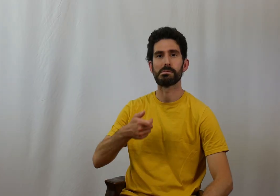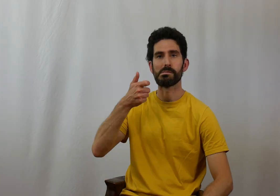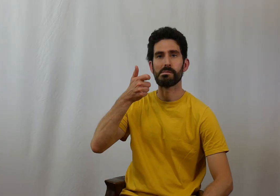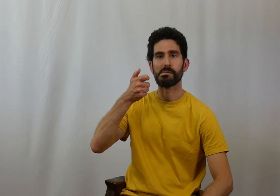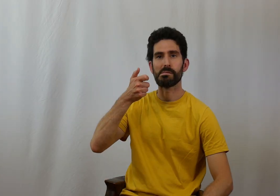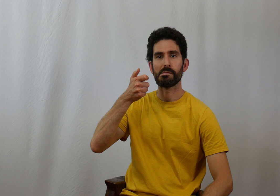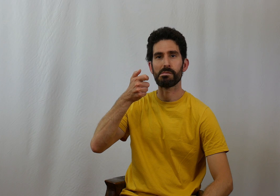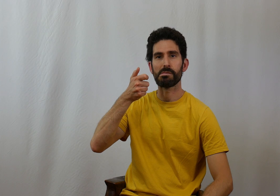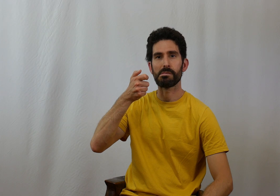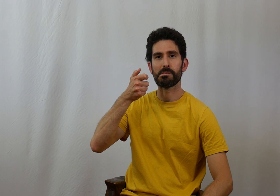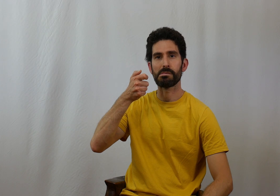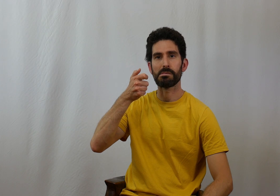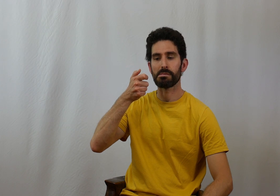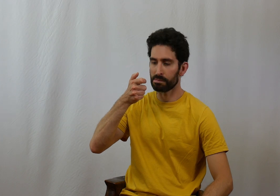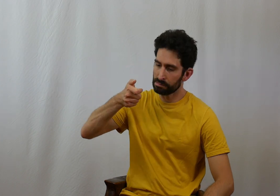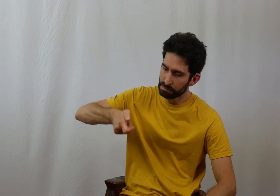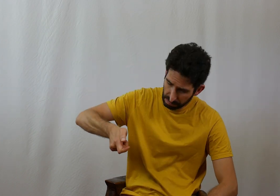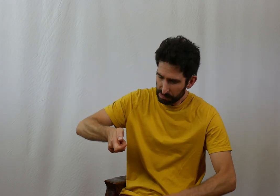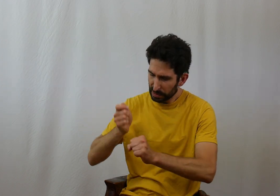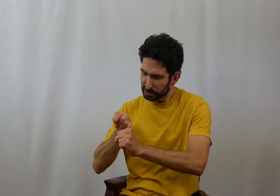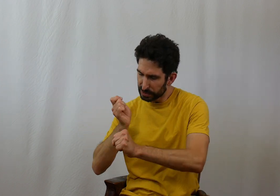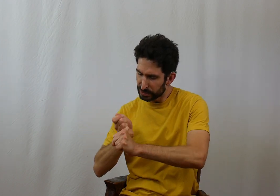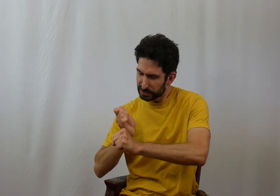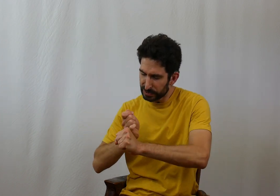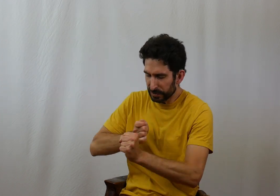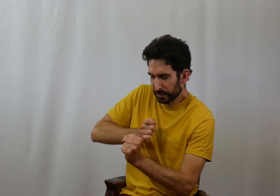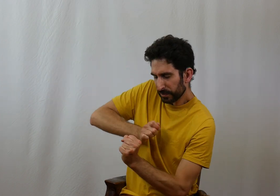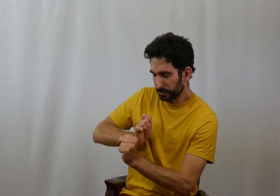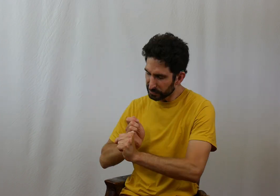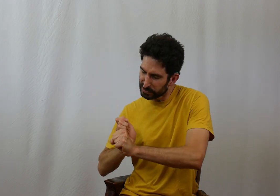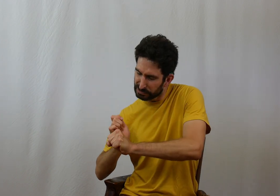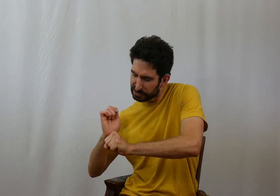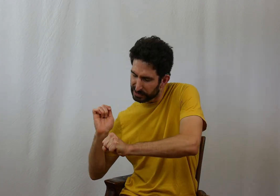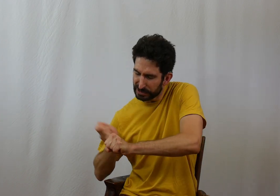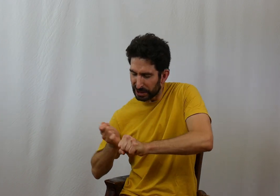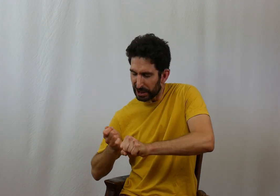*Taille une pipe*